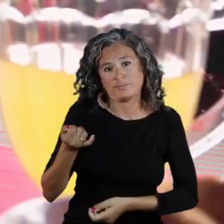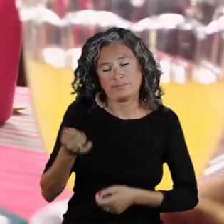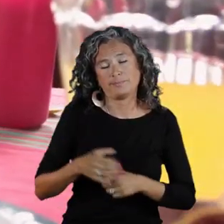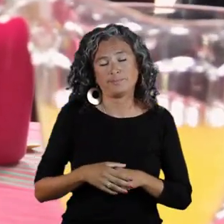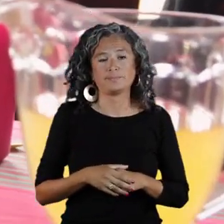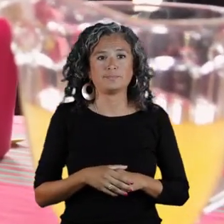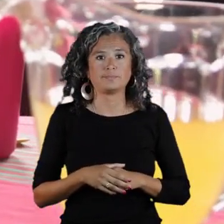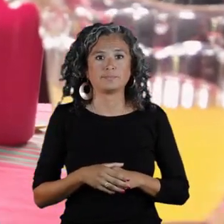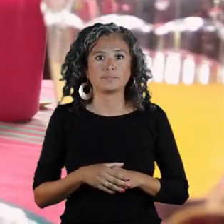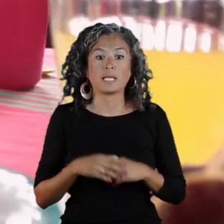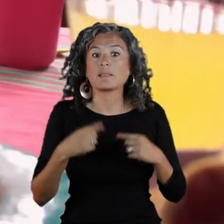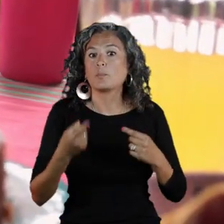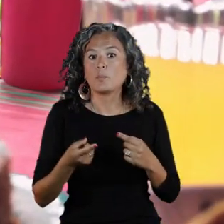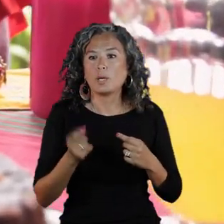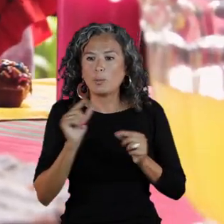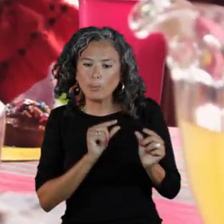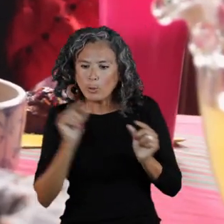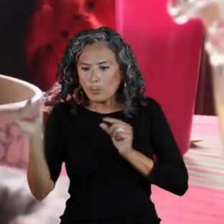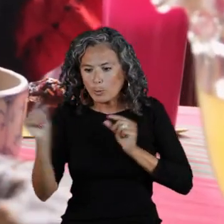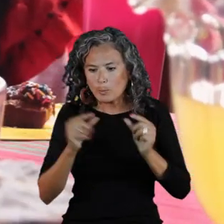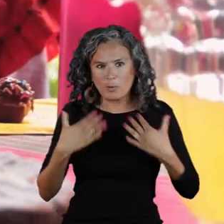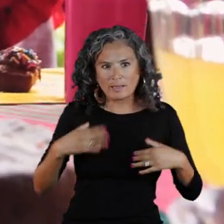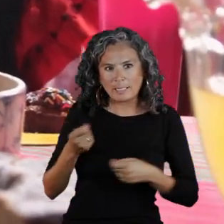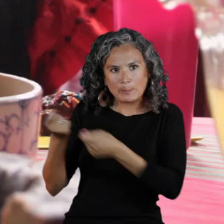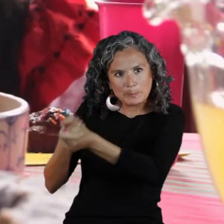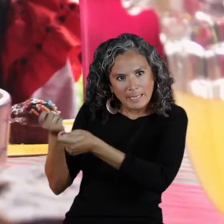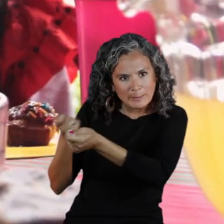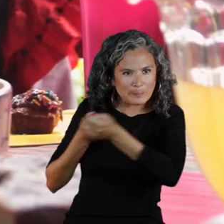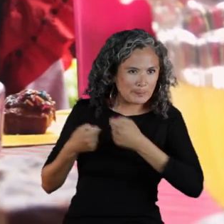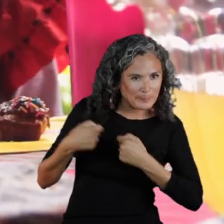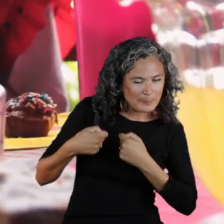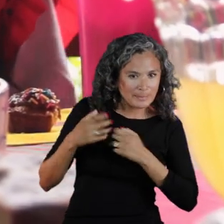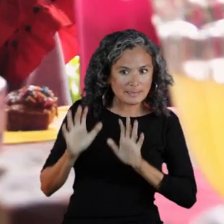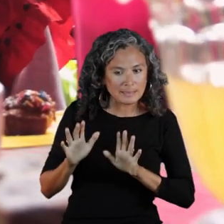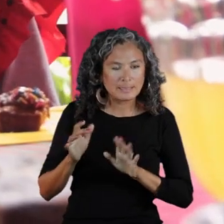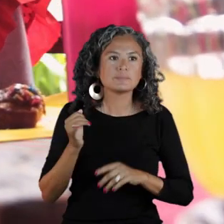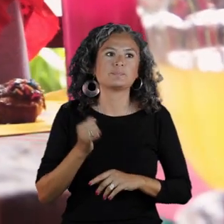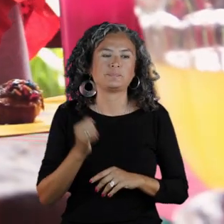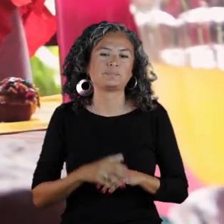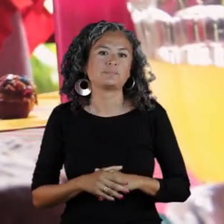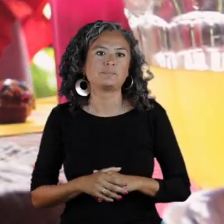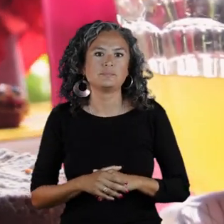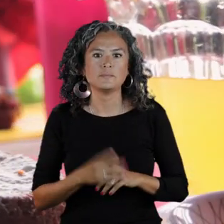¿Y si te lo rompe? Me pongo otro